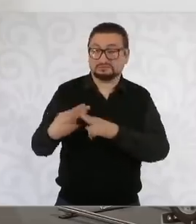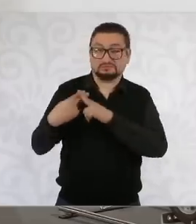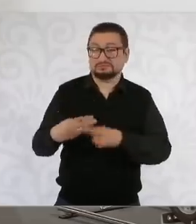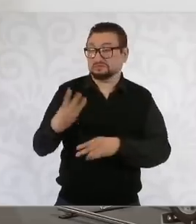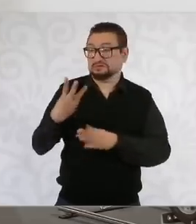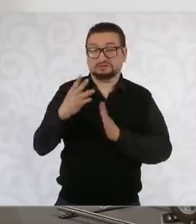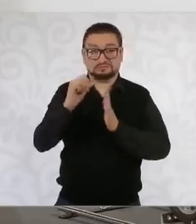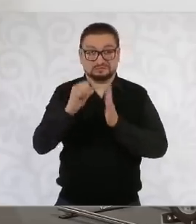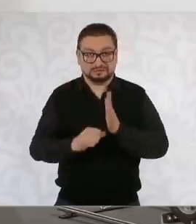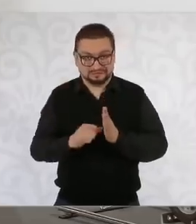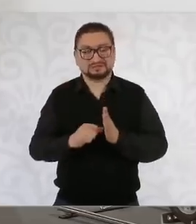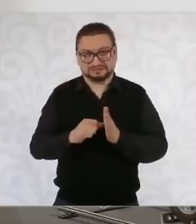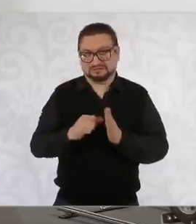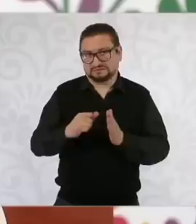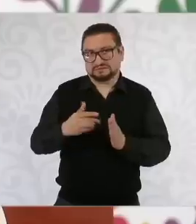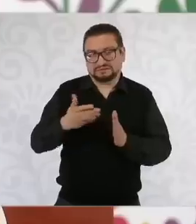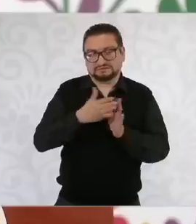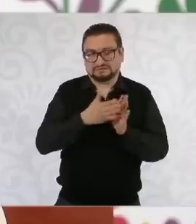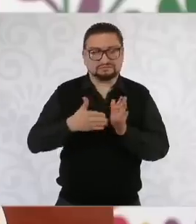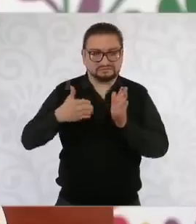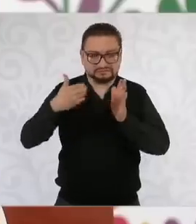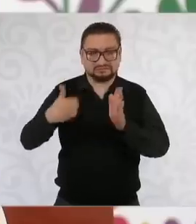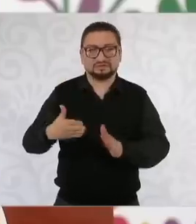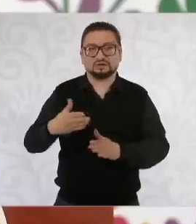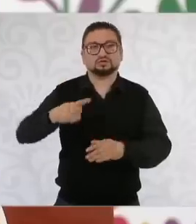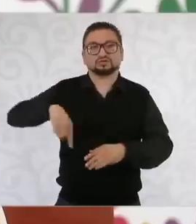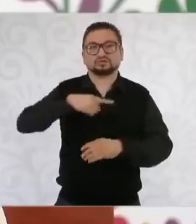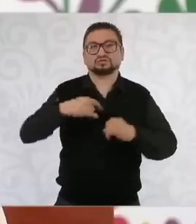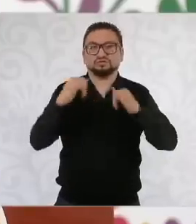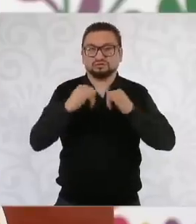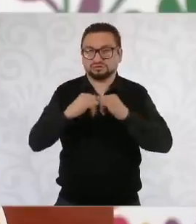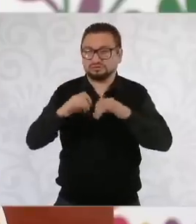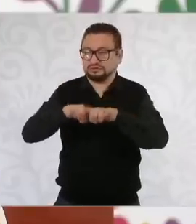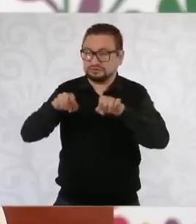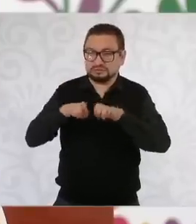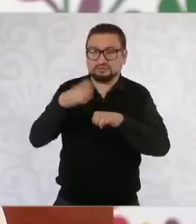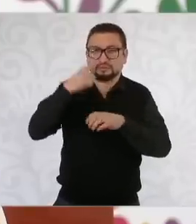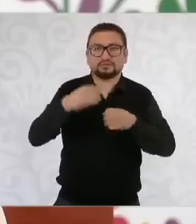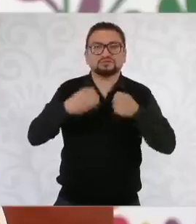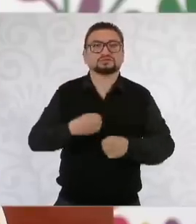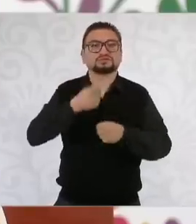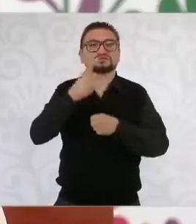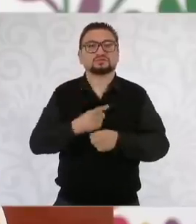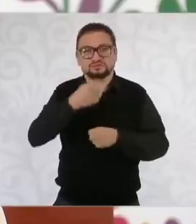la presente administración insones que conformamos el gabinete de seguridad secretaría de la defensa